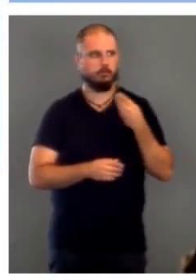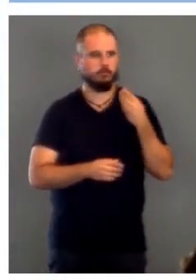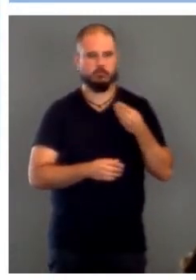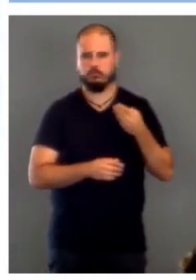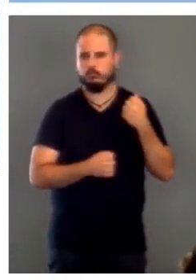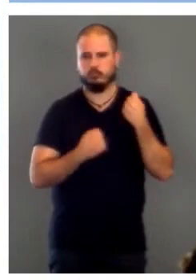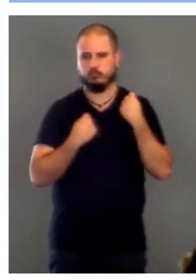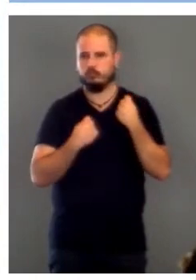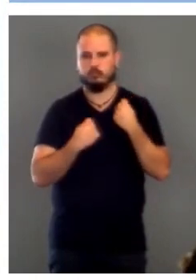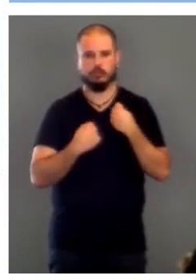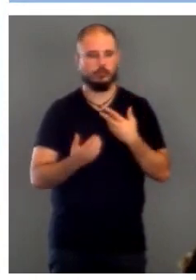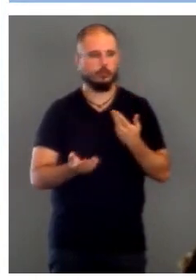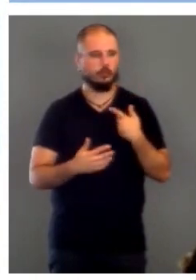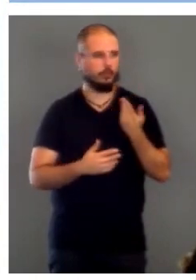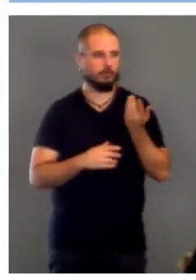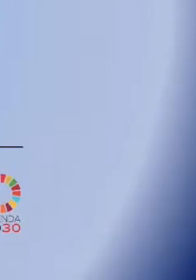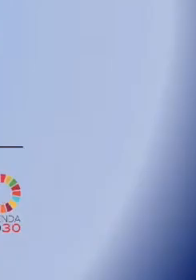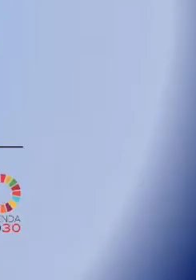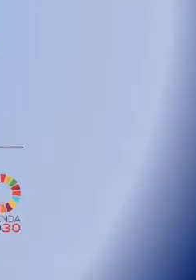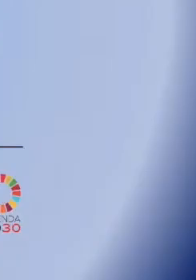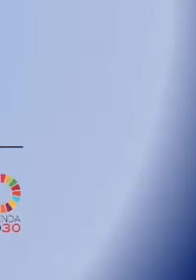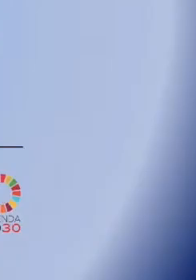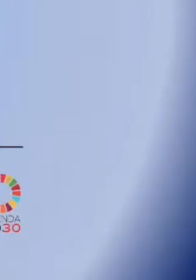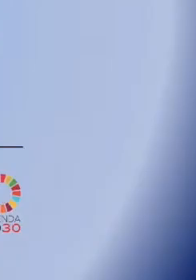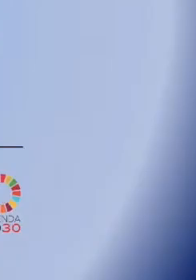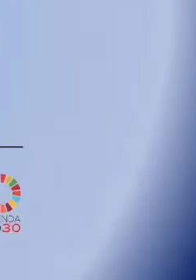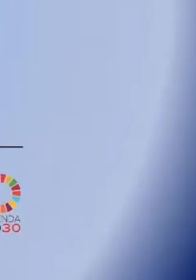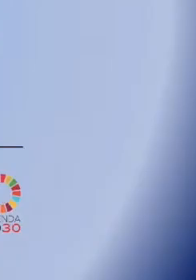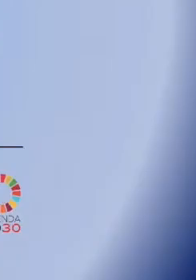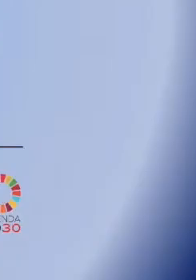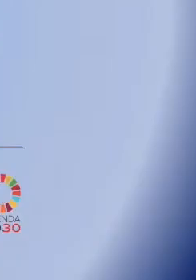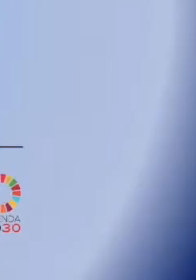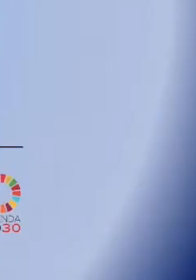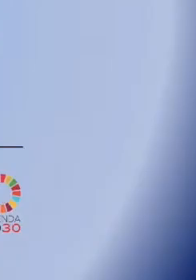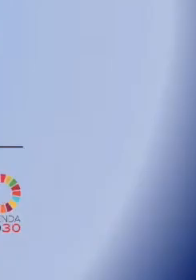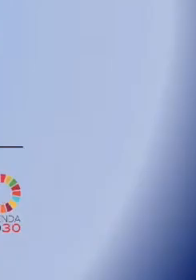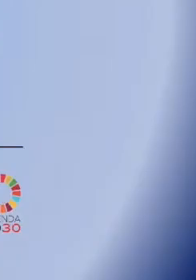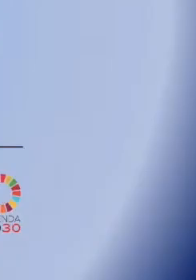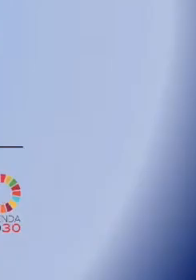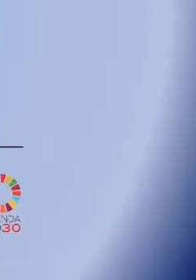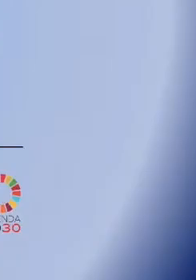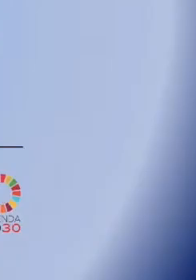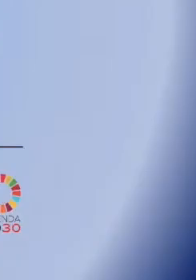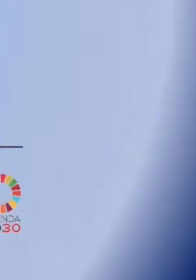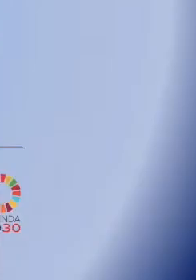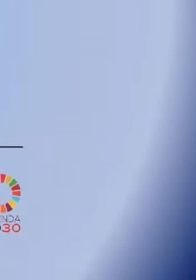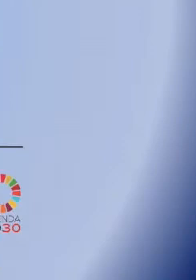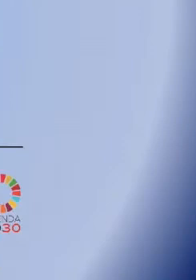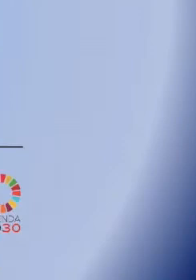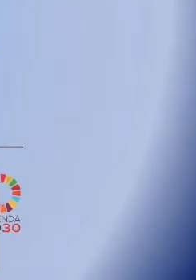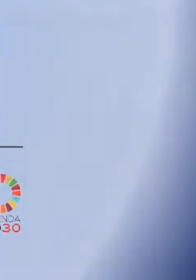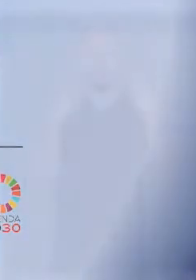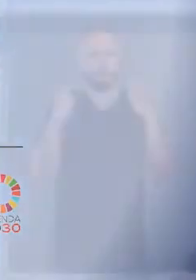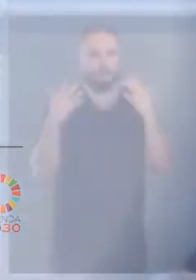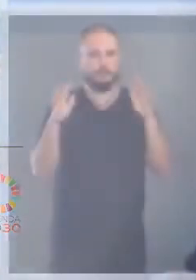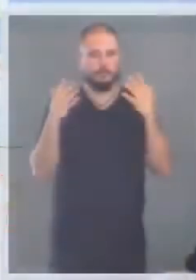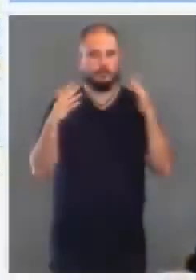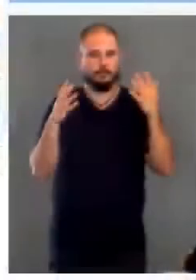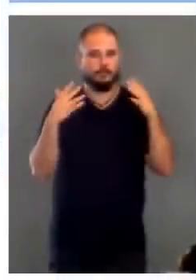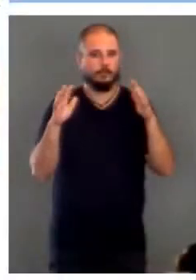Arrolladora no necesita más presentación Qué emocionante Emma Patricia Larreta Alegre mejor experiencia empresarial persona